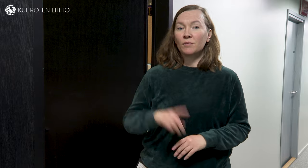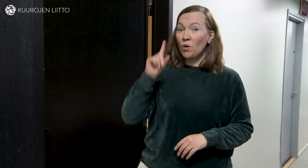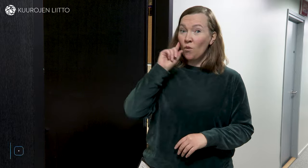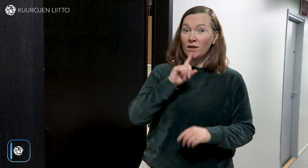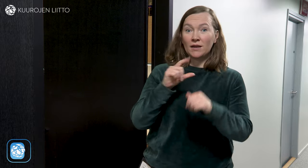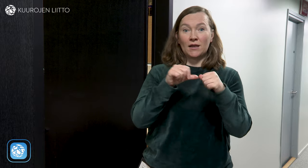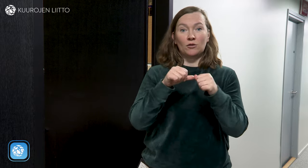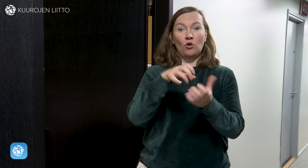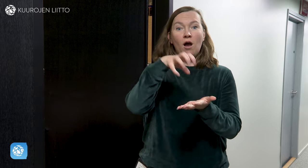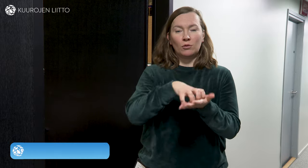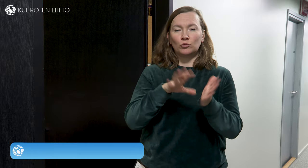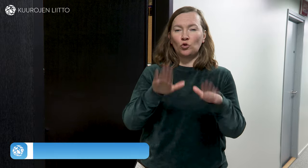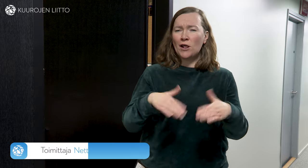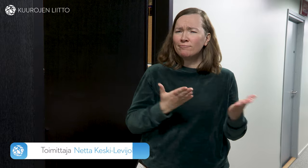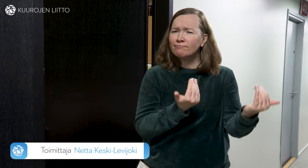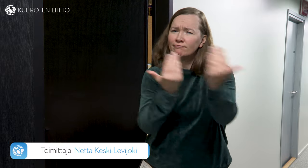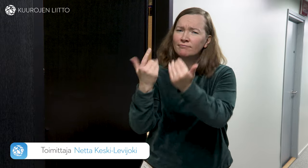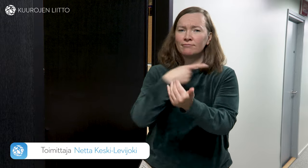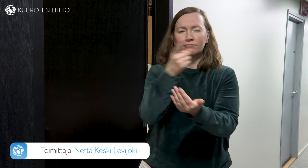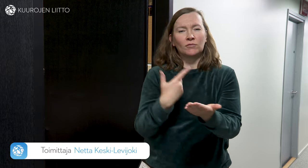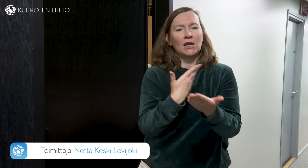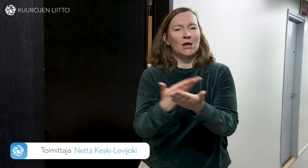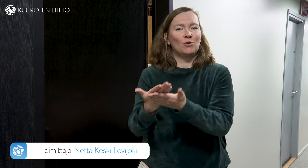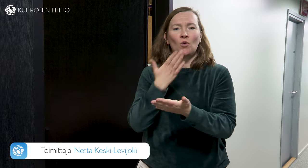Kuurojen Liiton hallitus pyysi teiltä ehdotuksia -